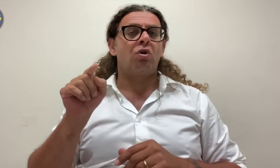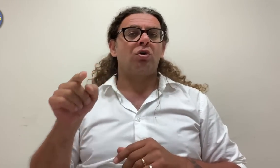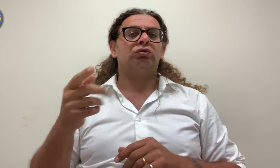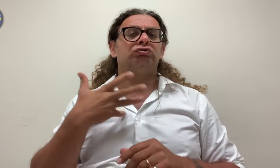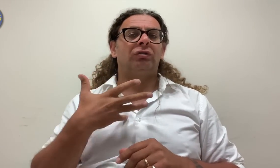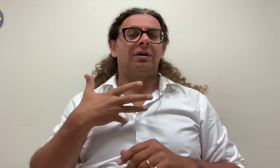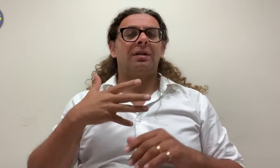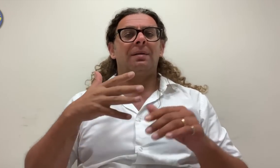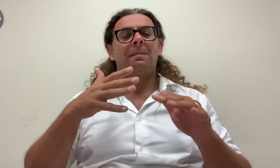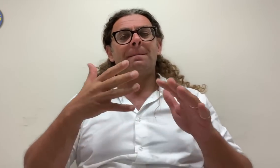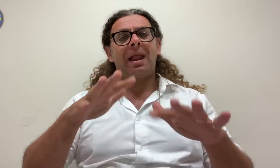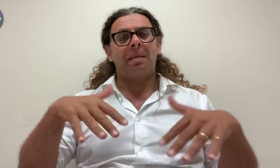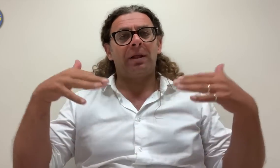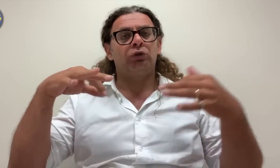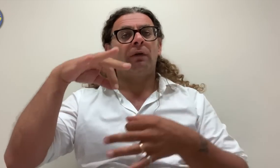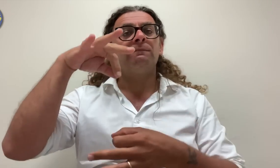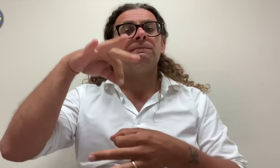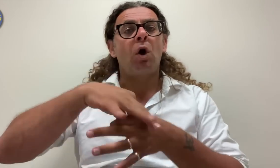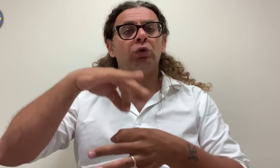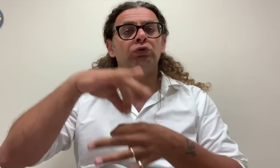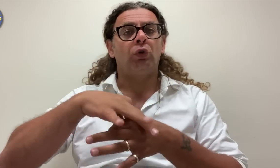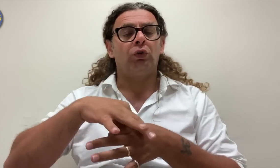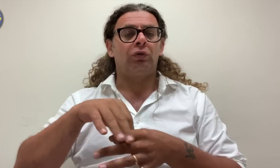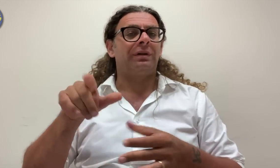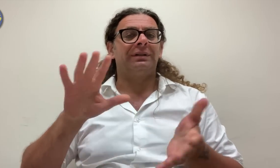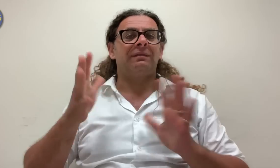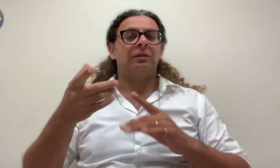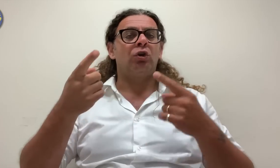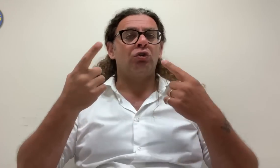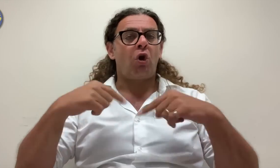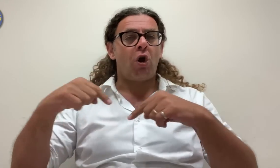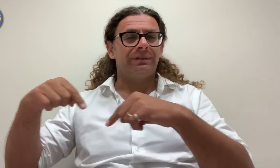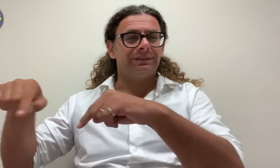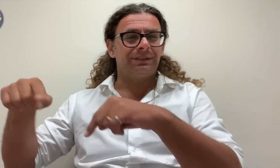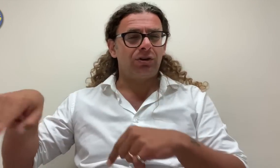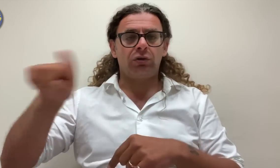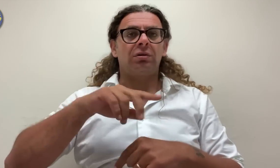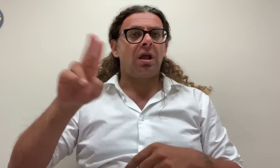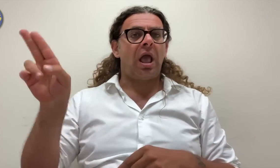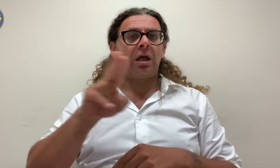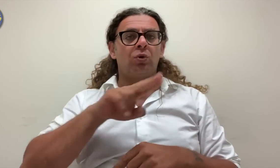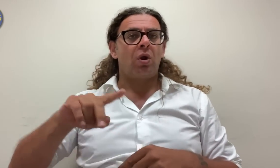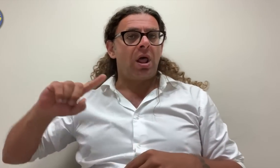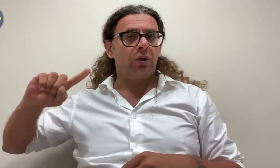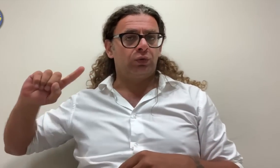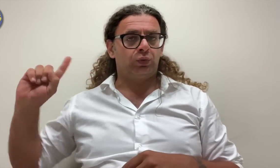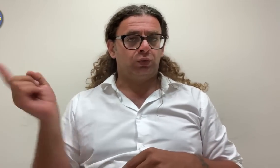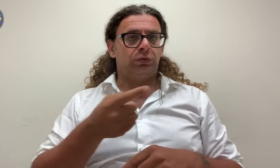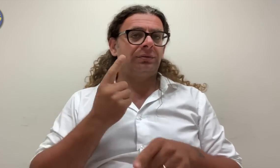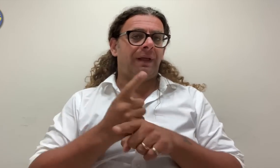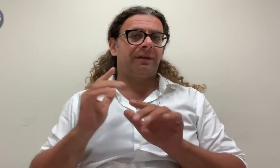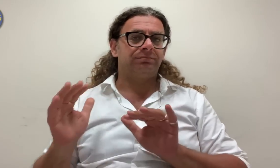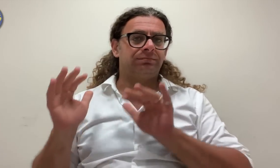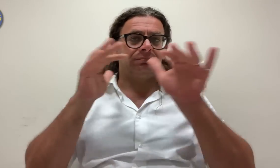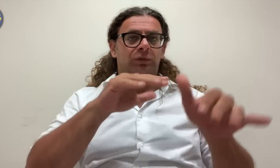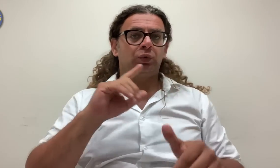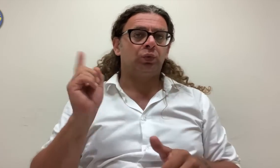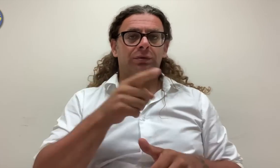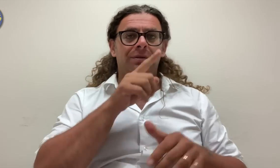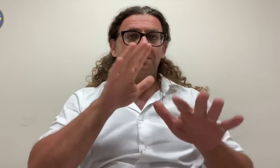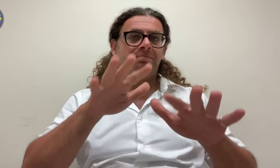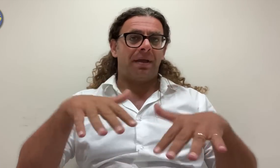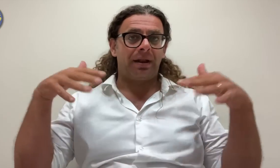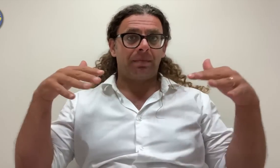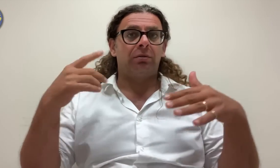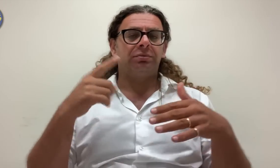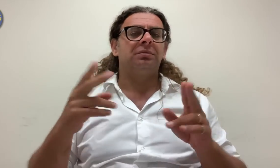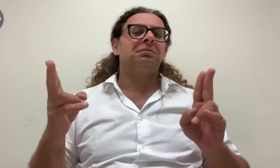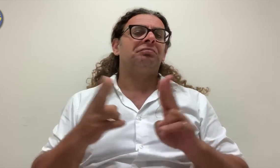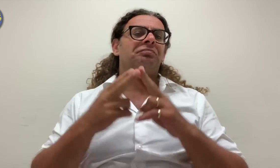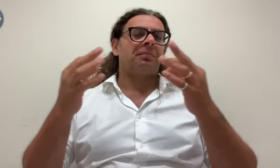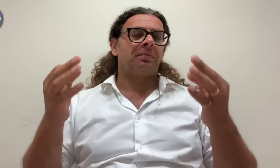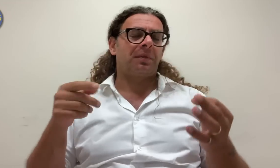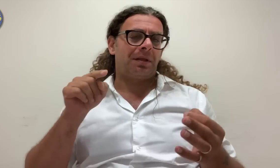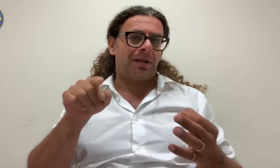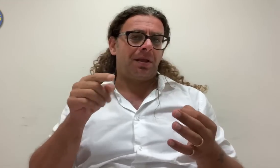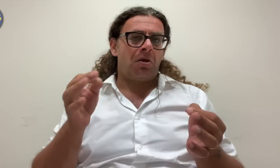si sono svolte le votazioni in Parlamento e che pertanto i lavori di tutte le Commissioni erano sospesi. In occasione di quell’incontro ho consegnato al